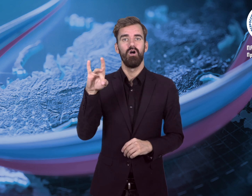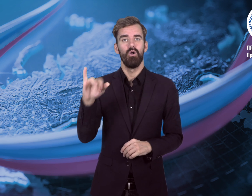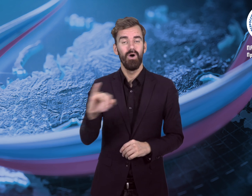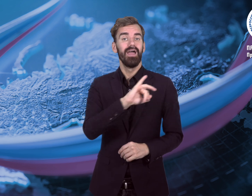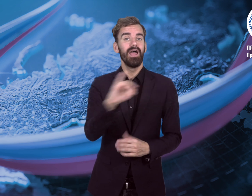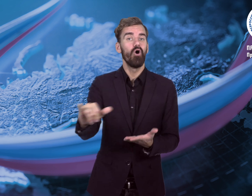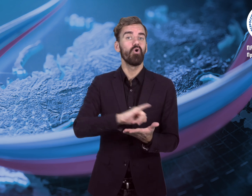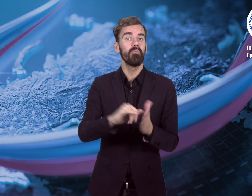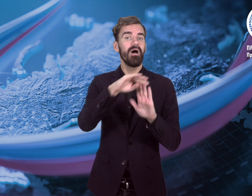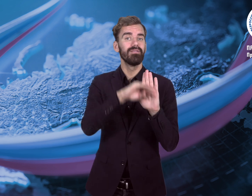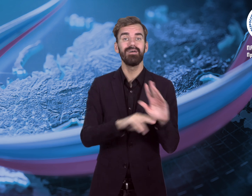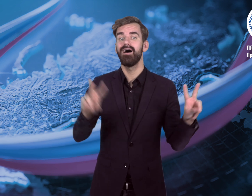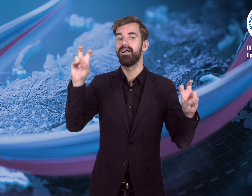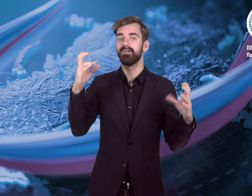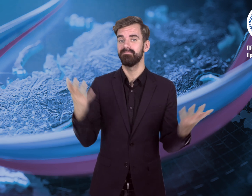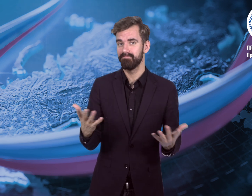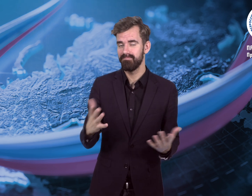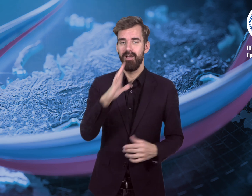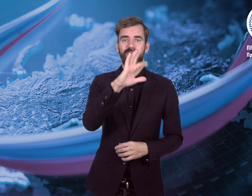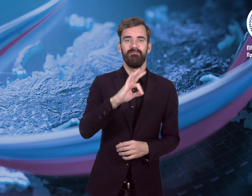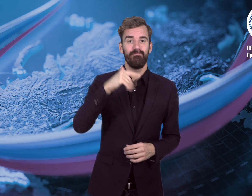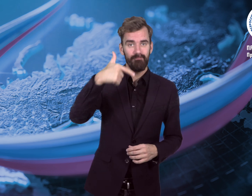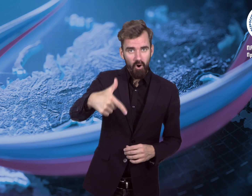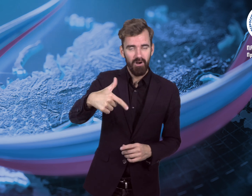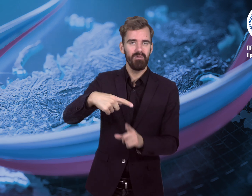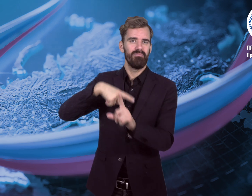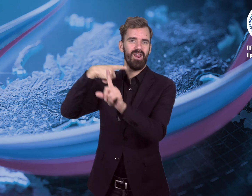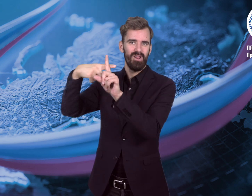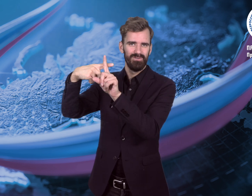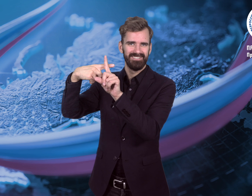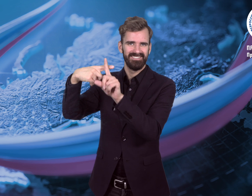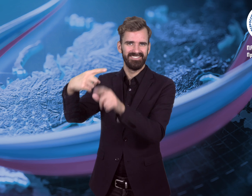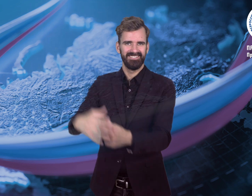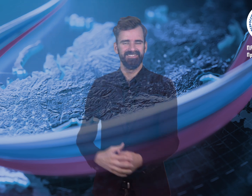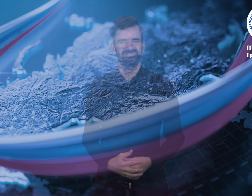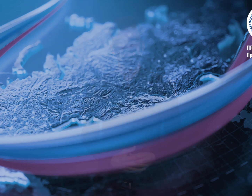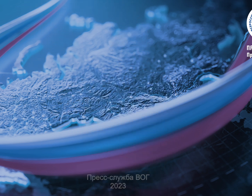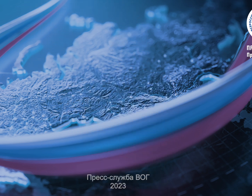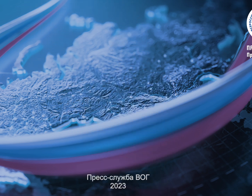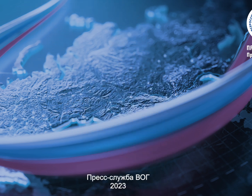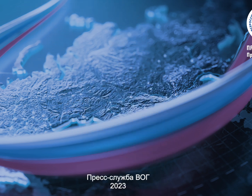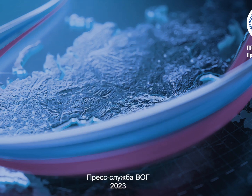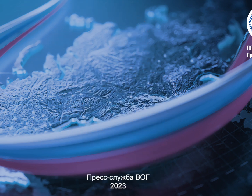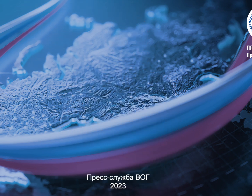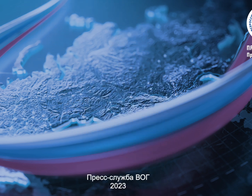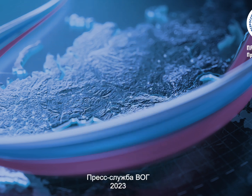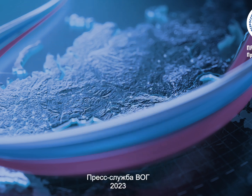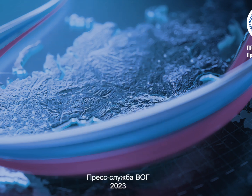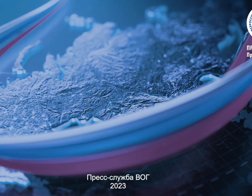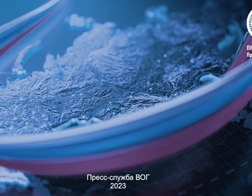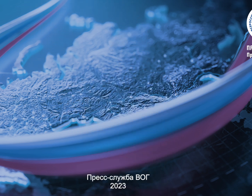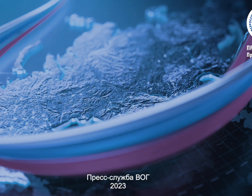Следите за нашими новостями на сайте VOGINFO.ru, на YouTube канале ВОГ Плюс.